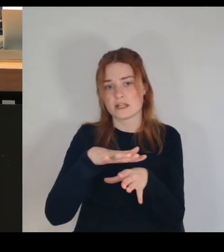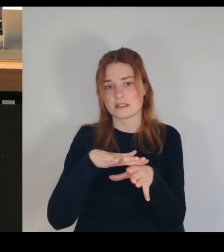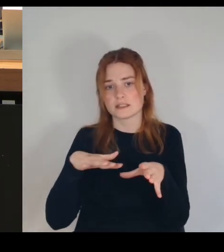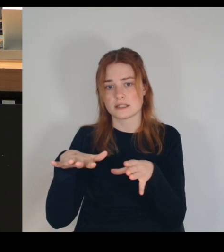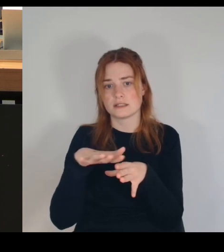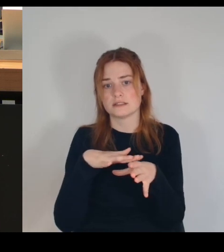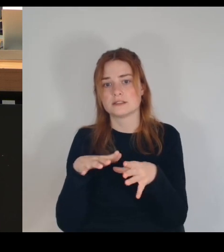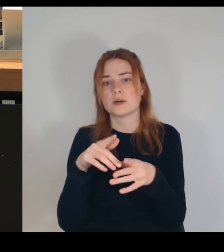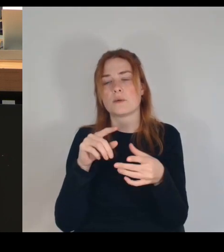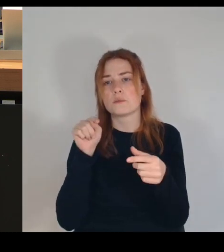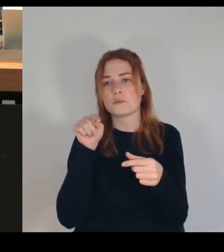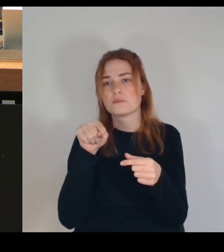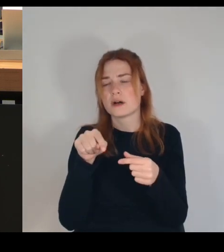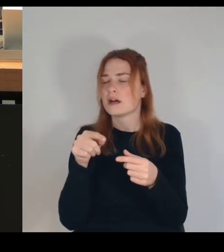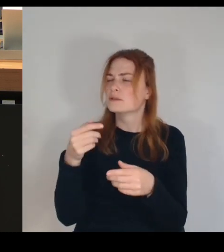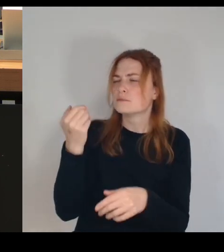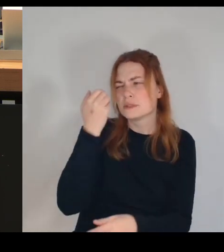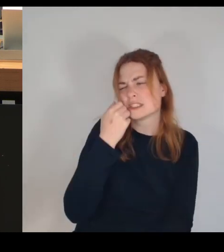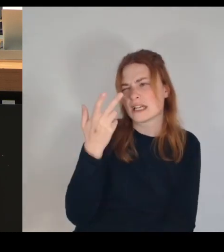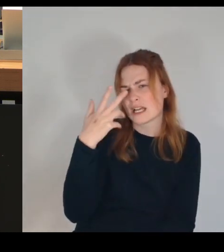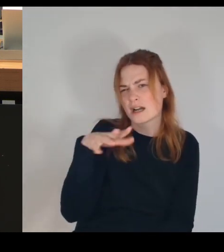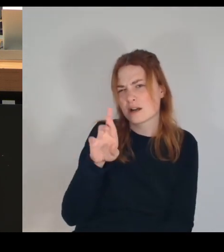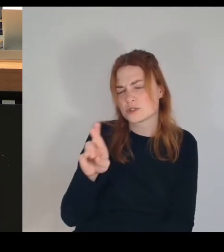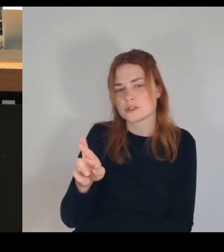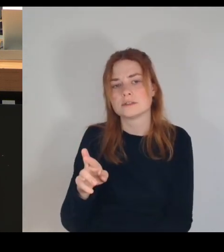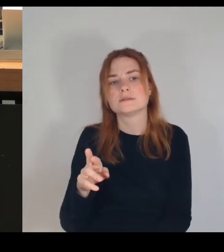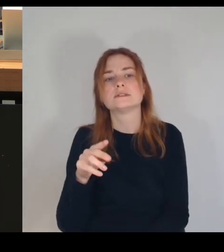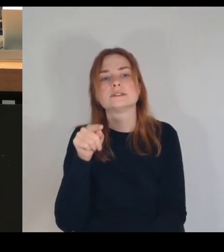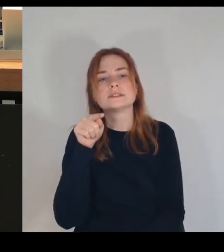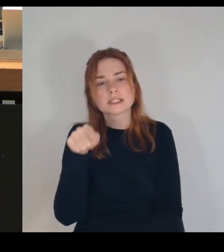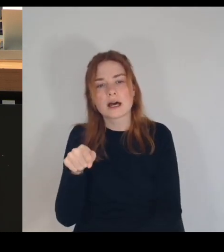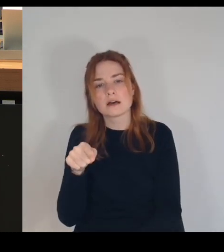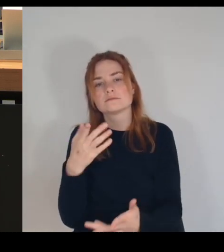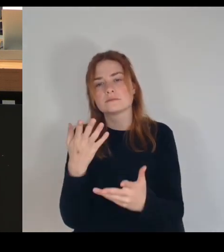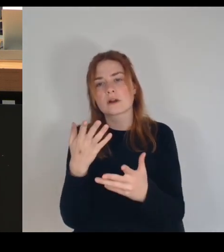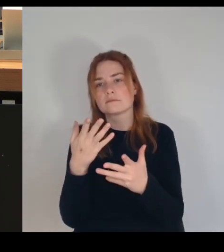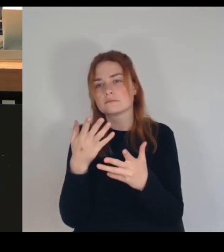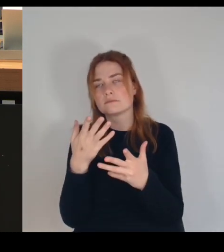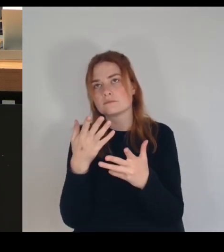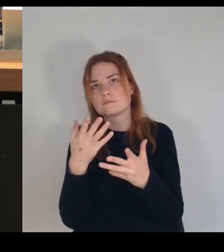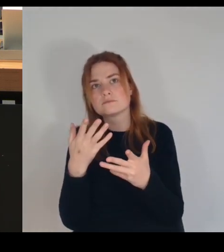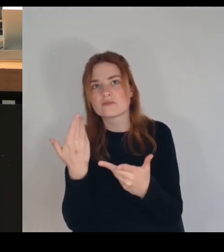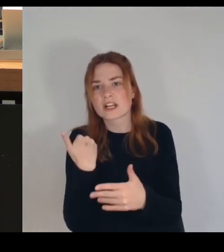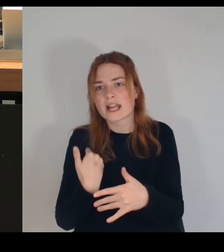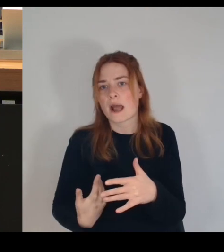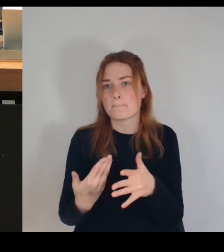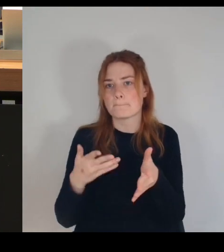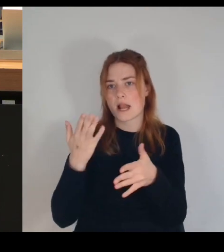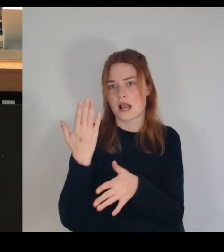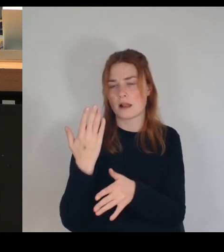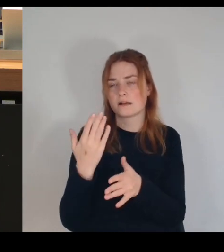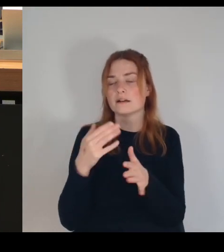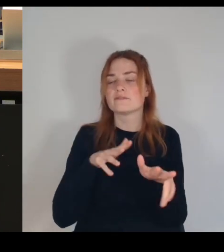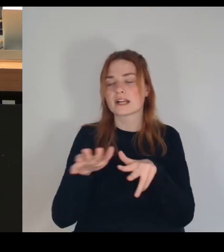Und übrigens auch die verkehrliche Belastung der Straße deutlich sinken würde. Und Sie haben es doch zu verantworten, dass die